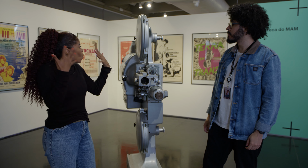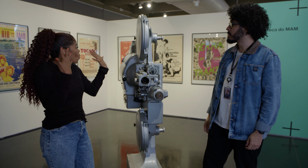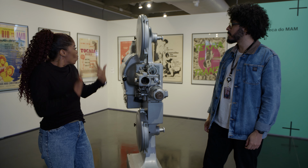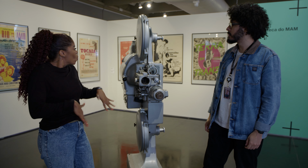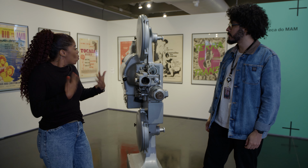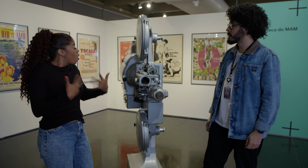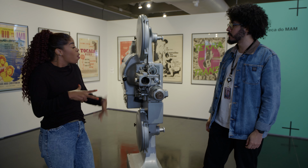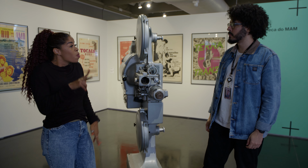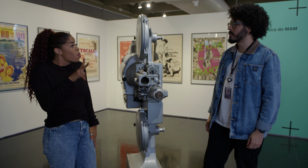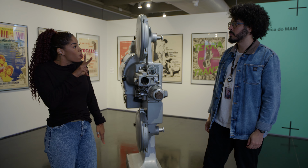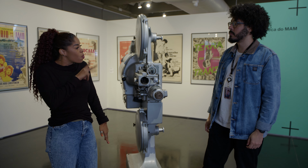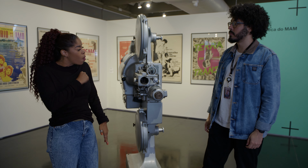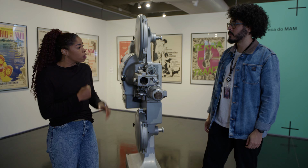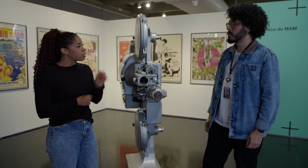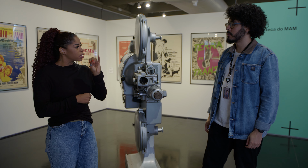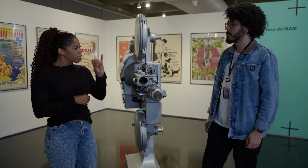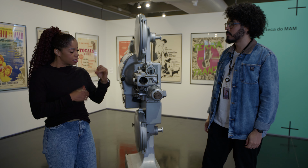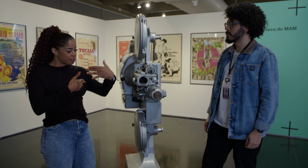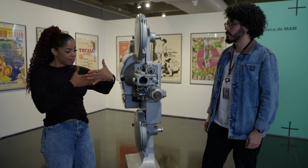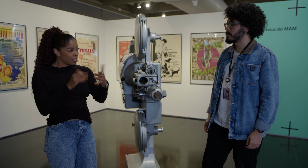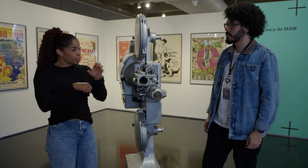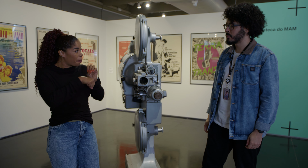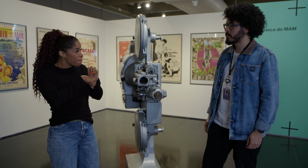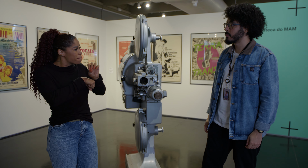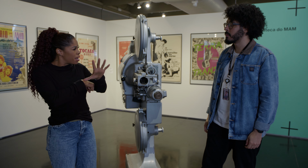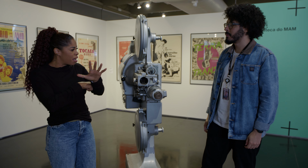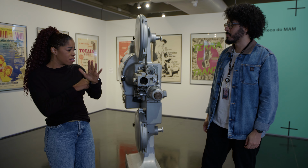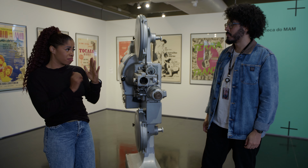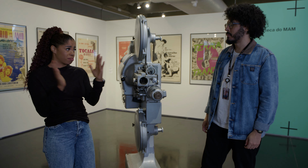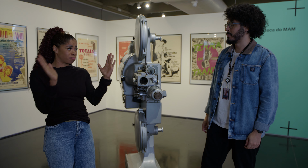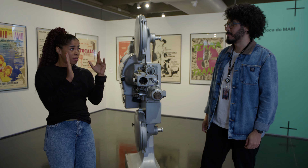Se a lanterna mágica era a “tataravó” do projetor digital,